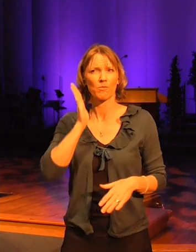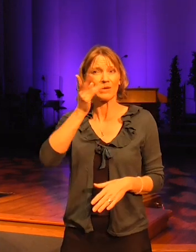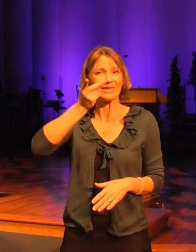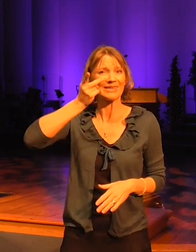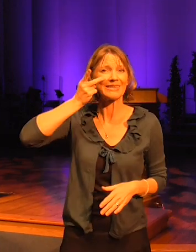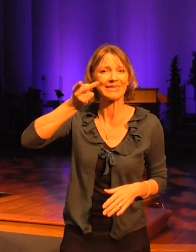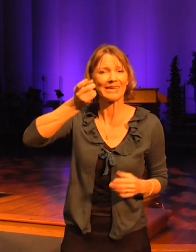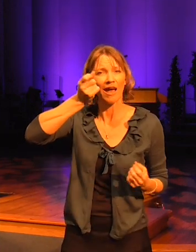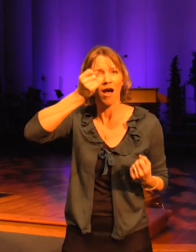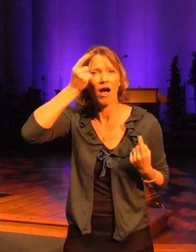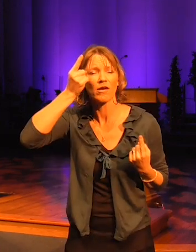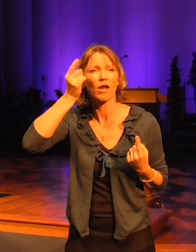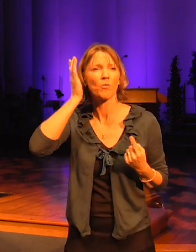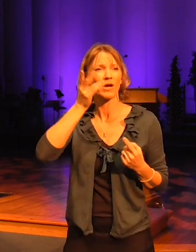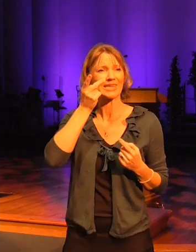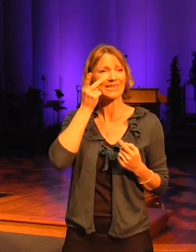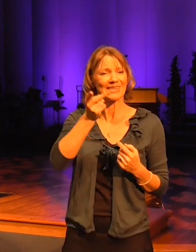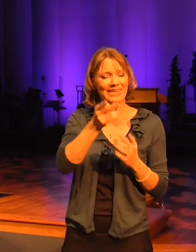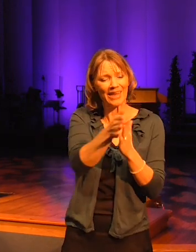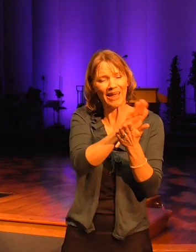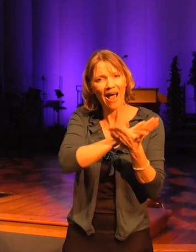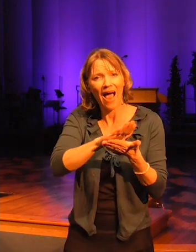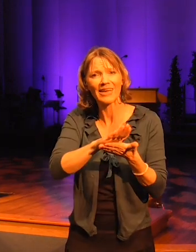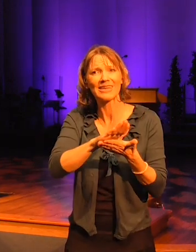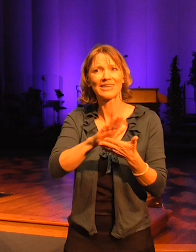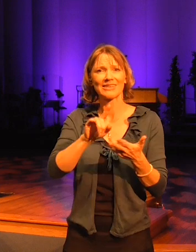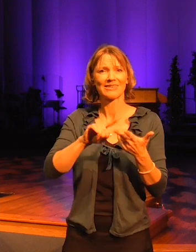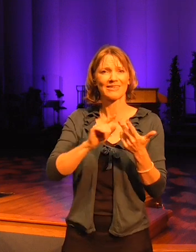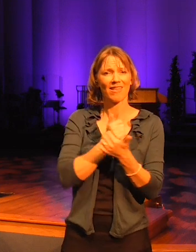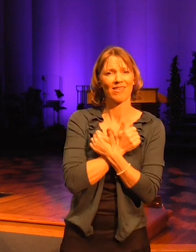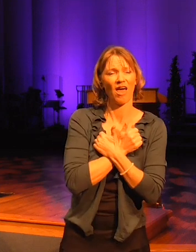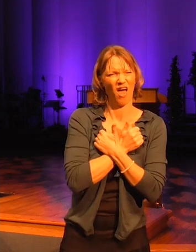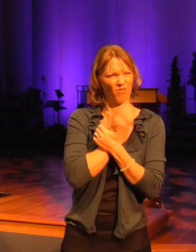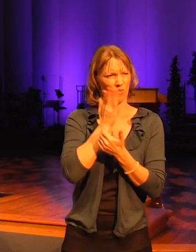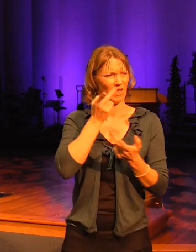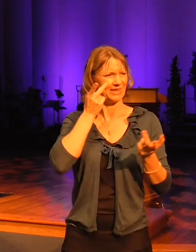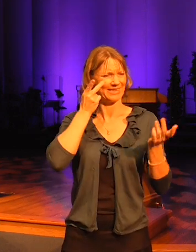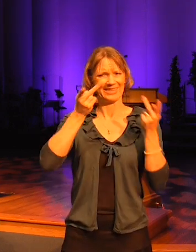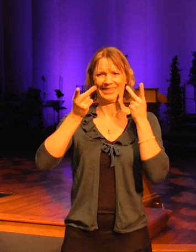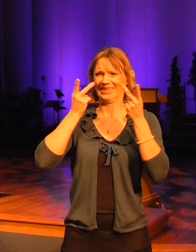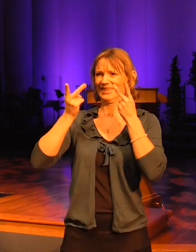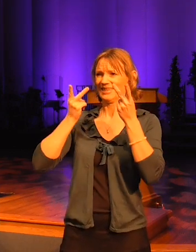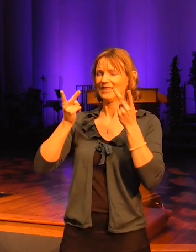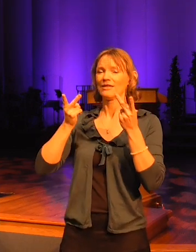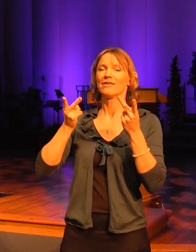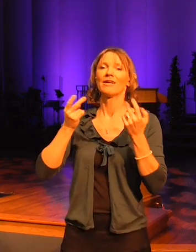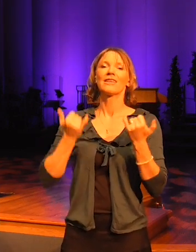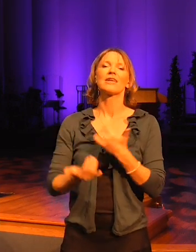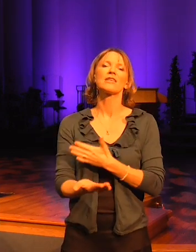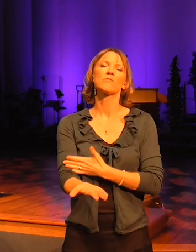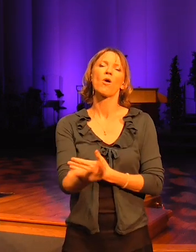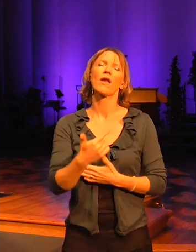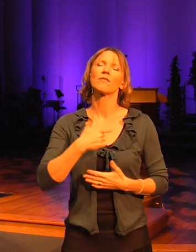, bondad y amor, por eso esta mañana estoy muy agradecido por esta comunidad que se